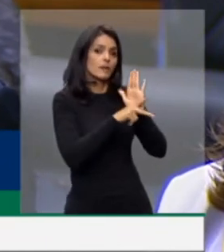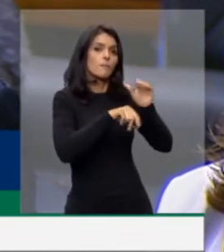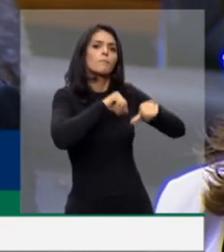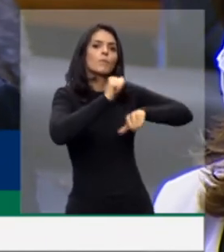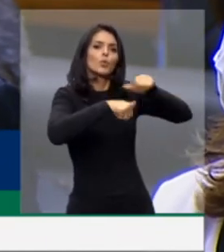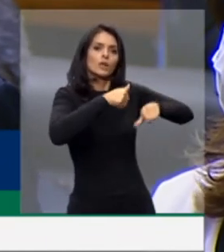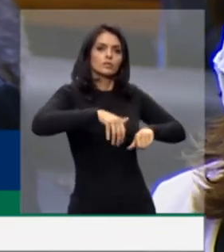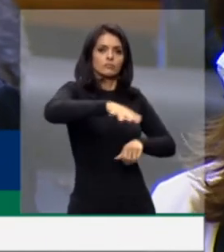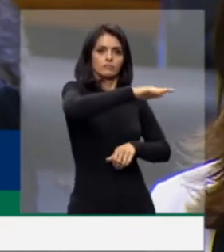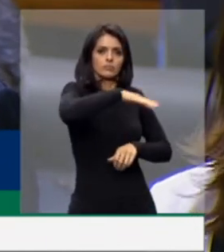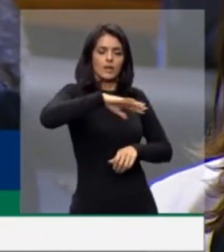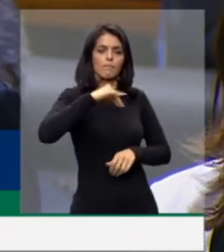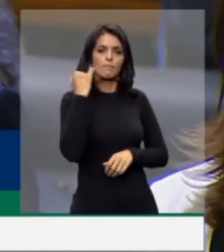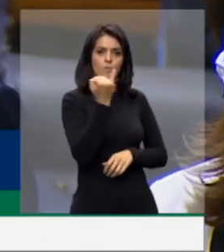ELÉTRICO 950 E ELA ACABOU CADUCANDO A MEDIDA, SEM QUE